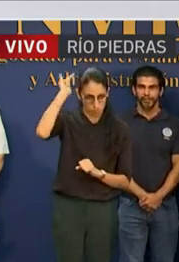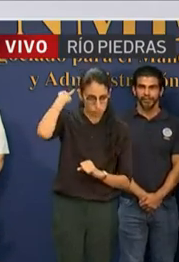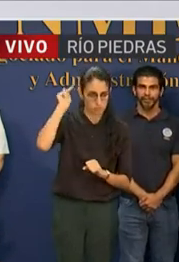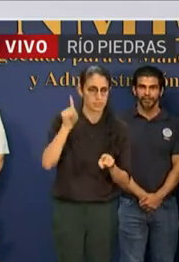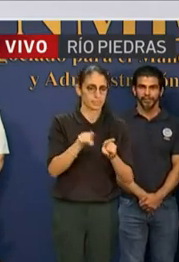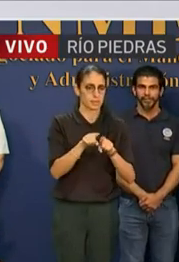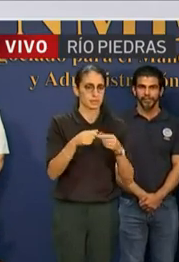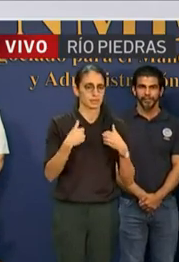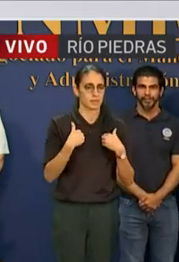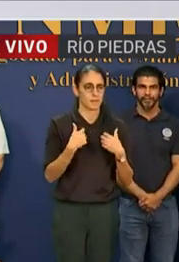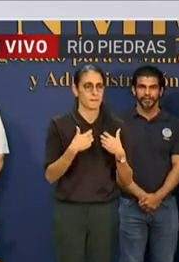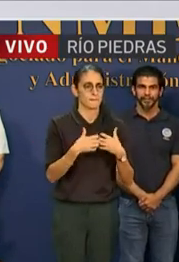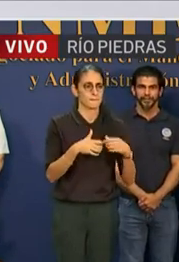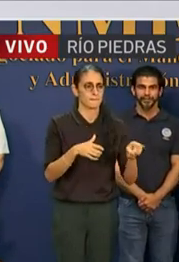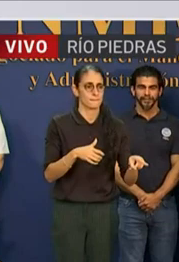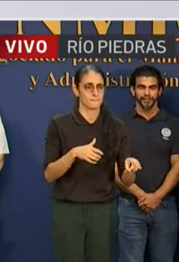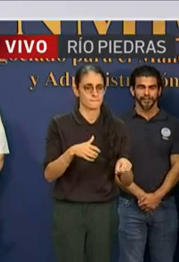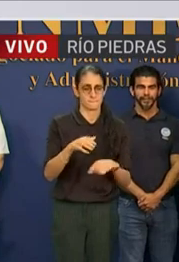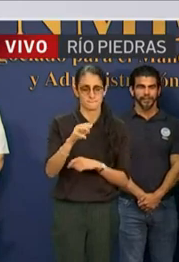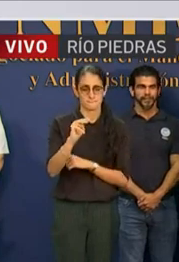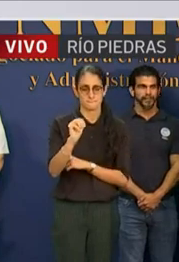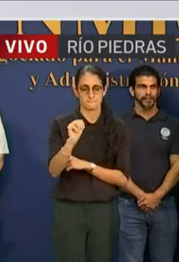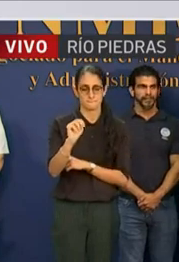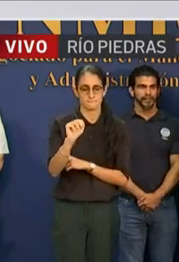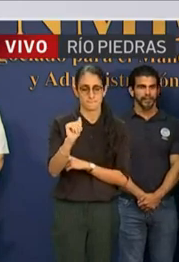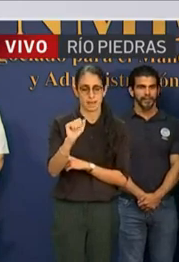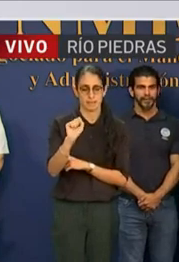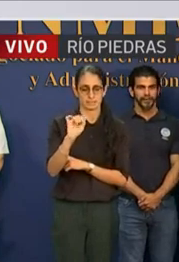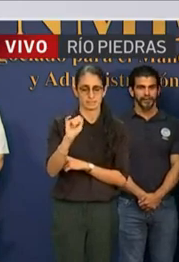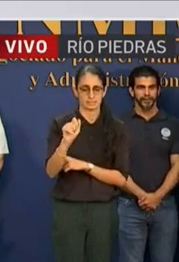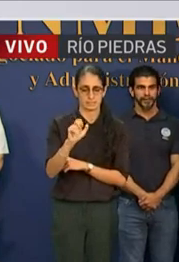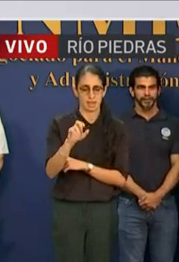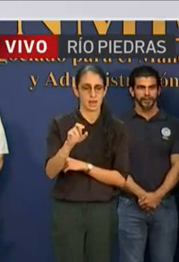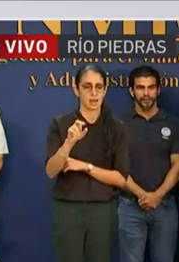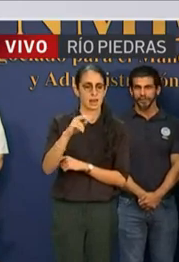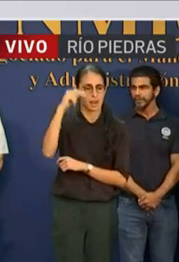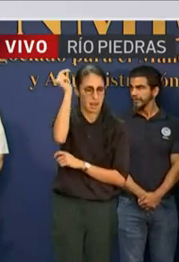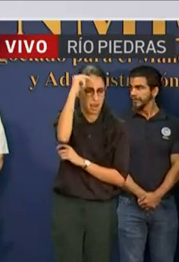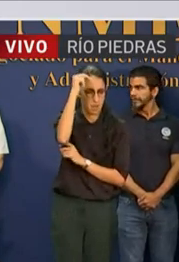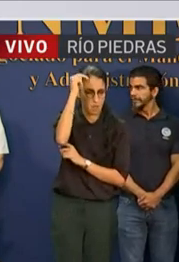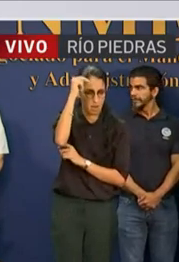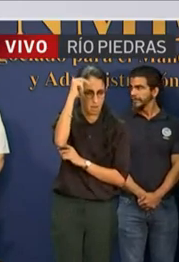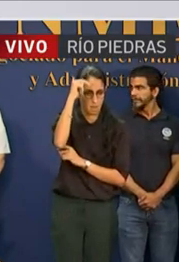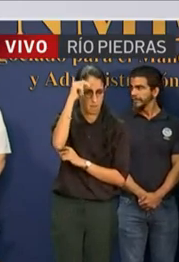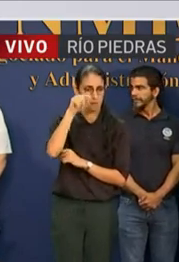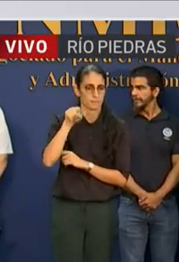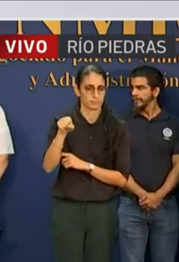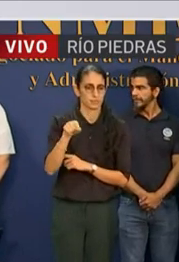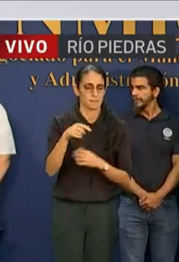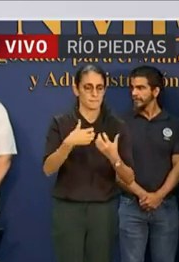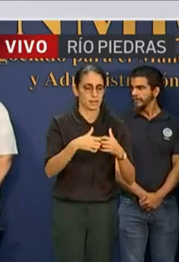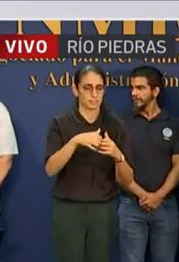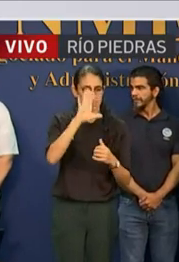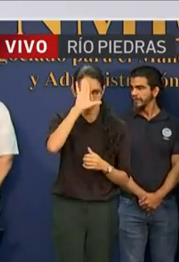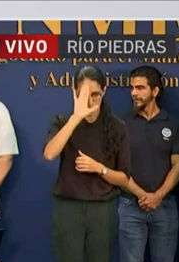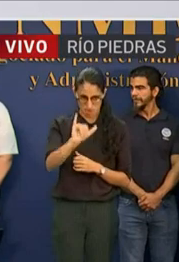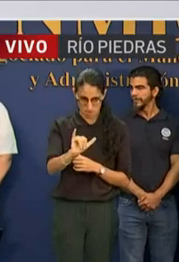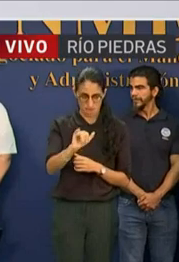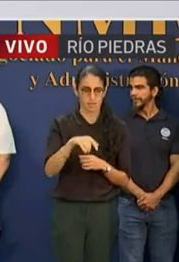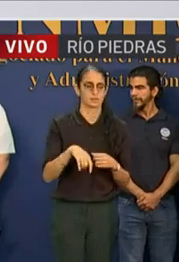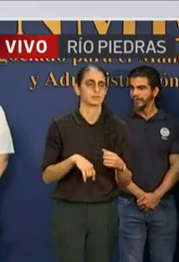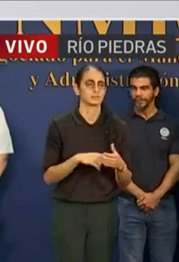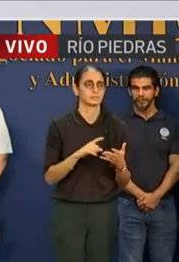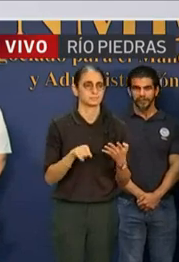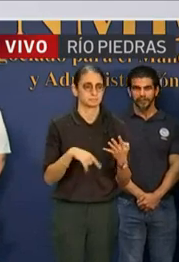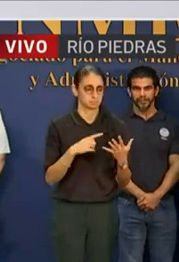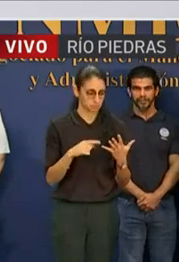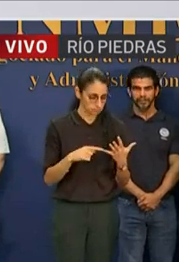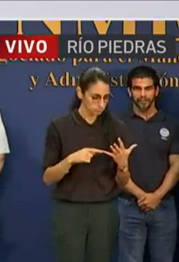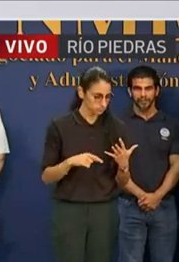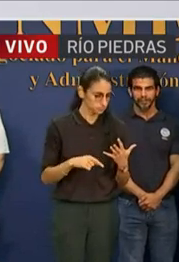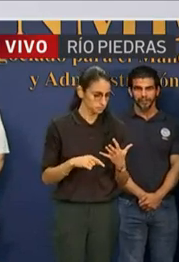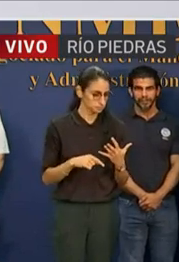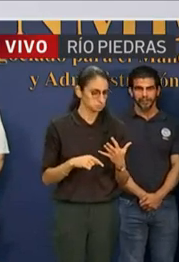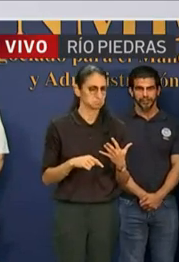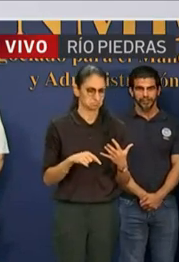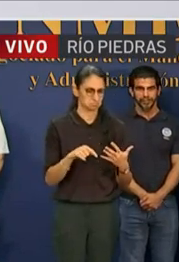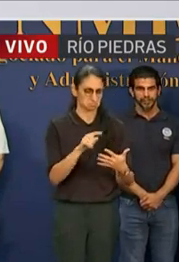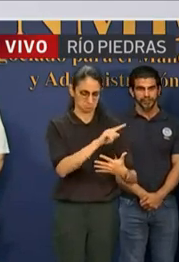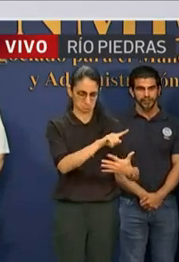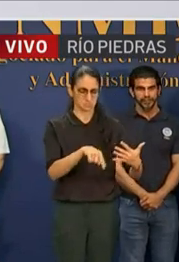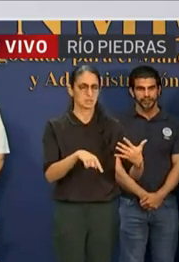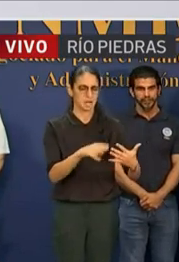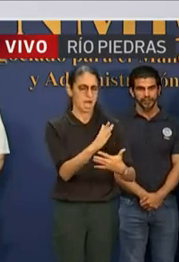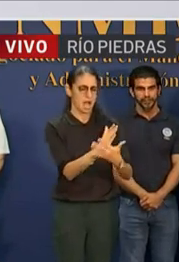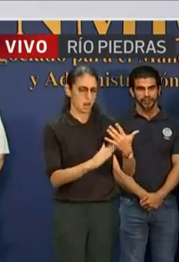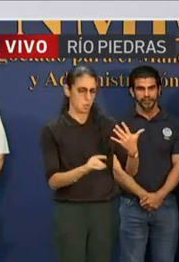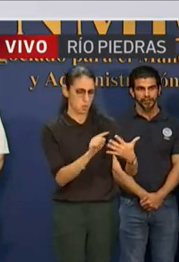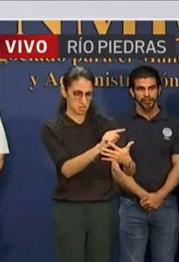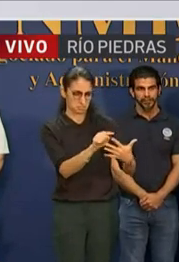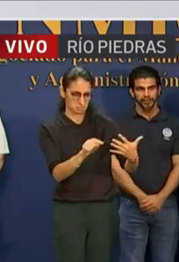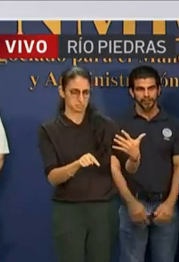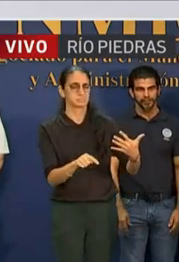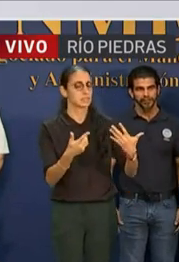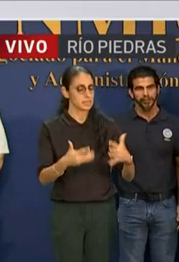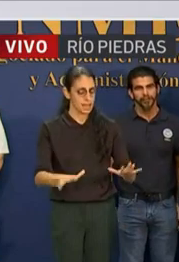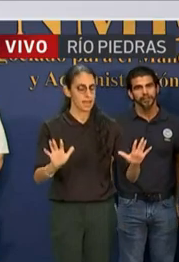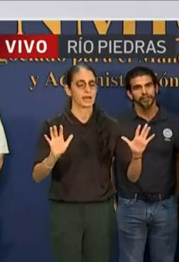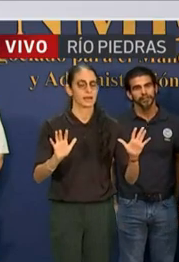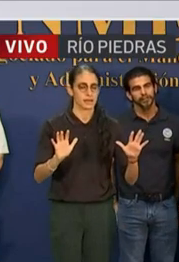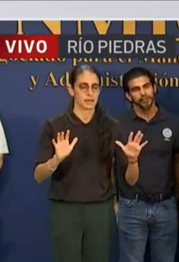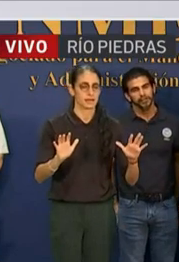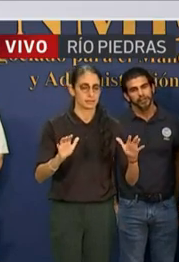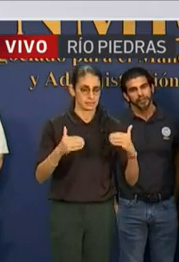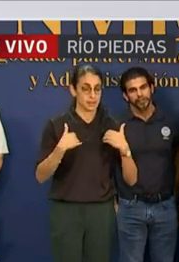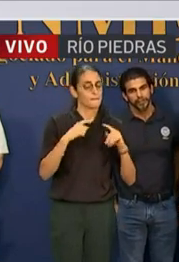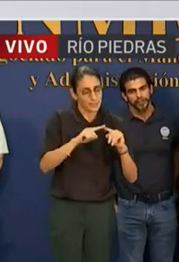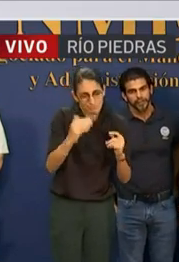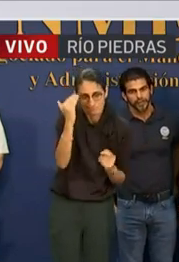LA PLANTA DE REGIÓN MATO, LA